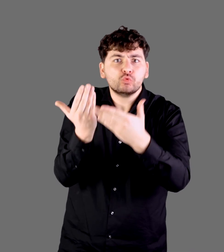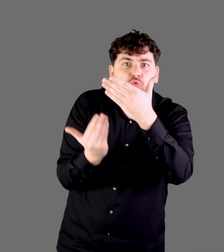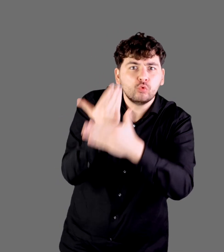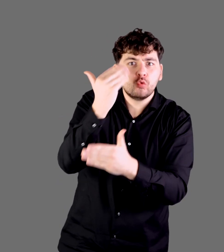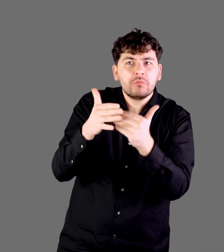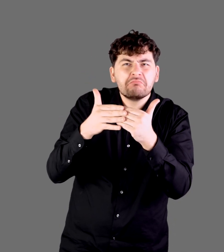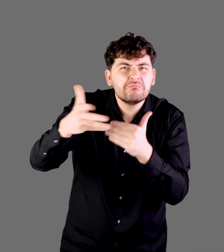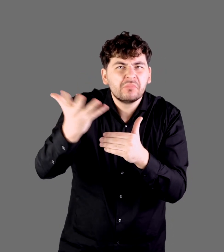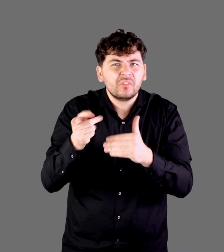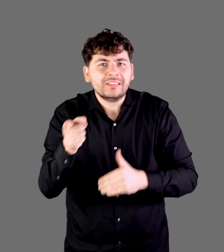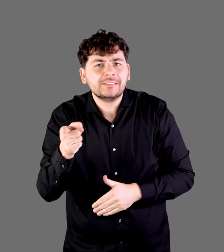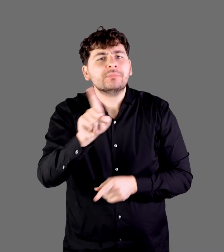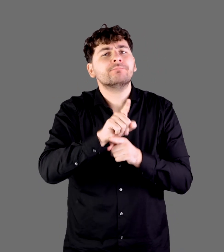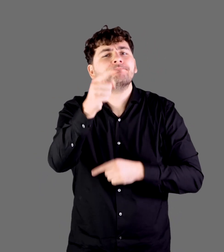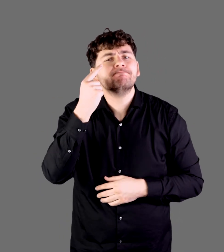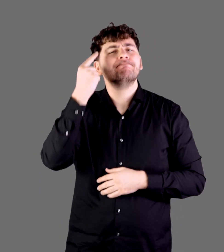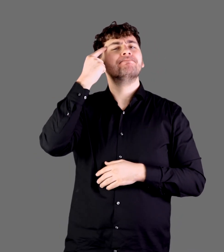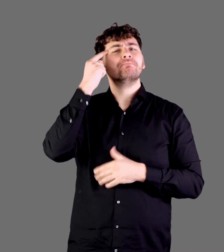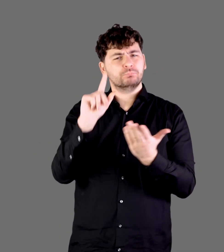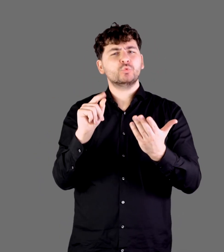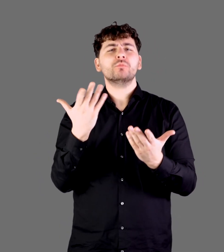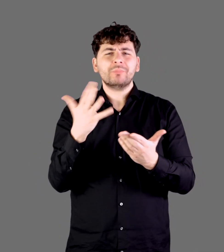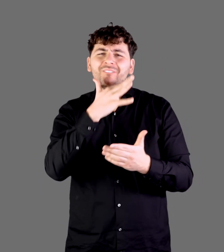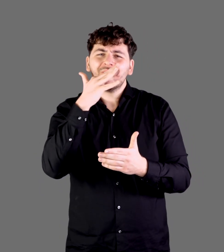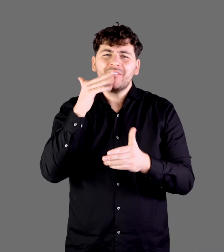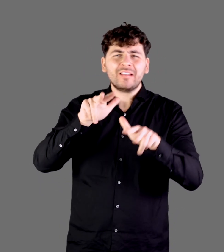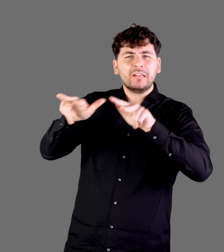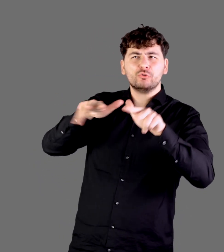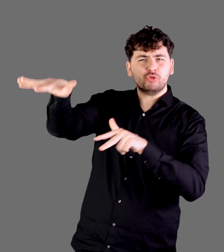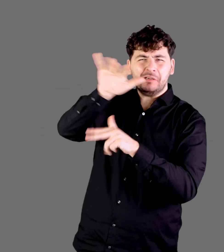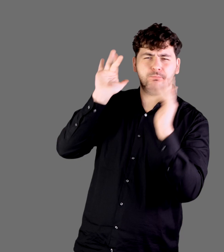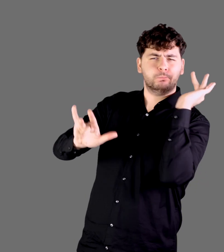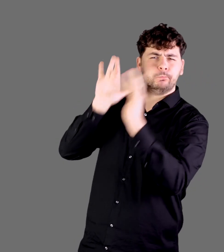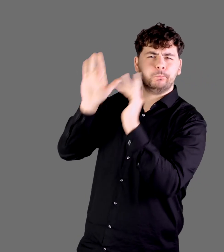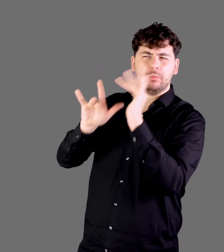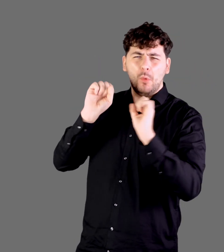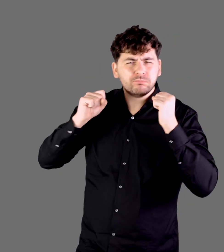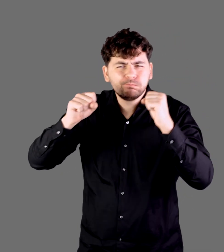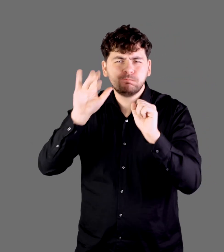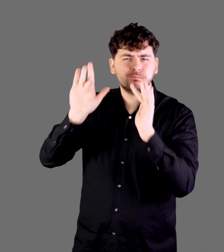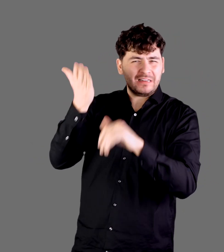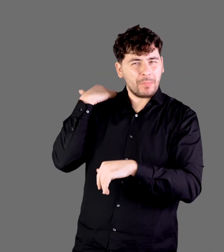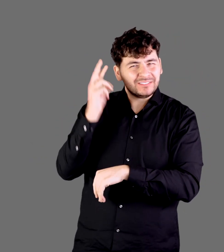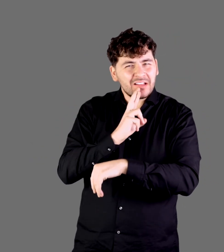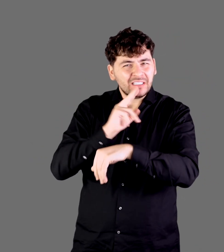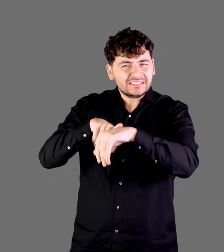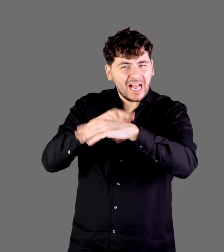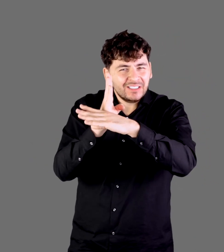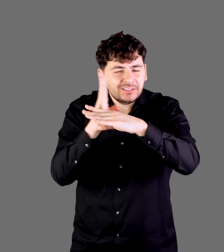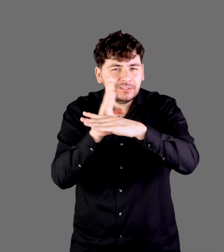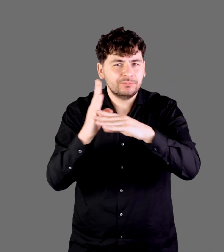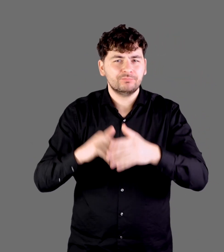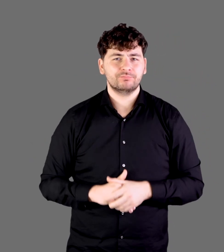neu entstehenden regimekritischen Kreise und Initiativen in der DDR.